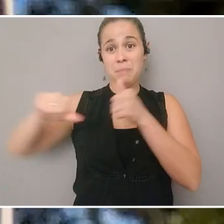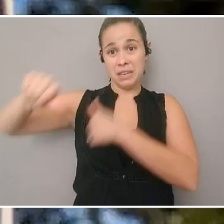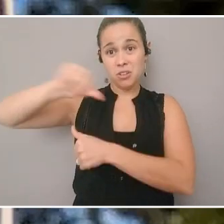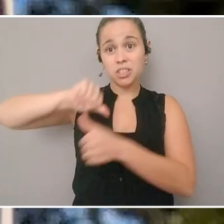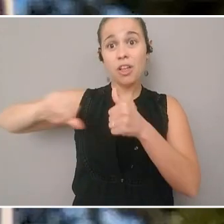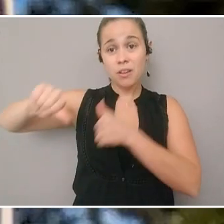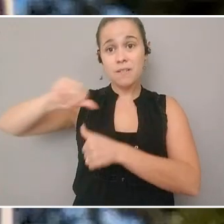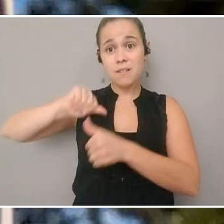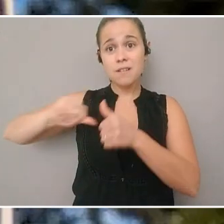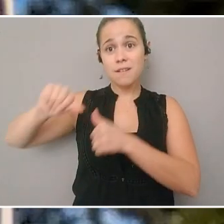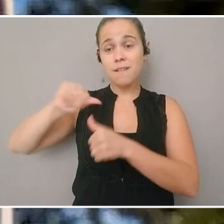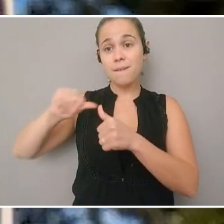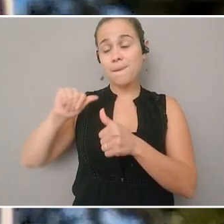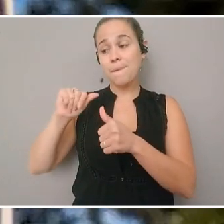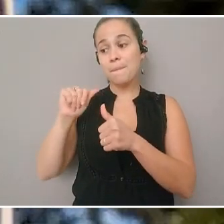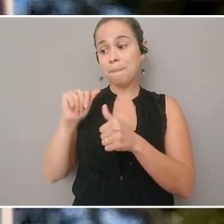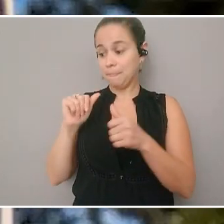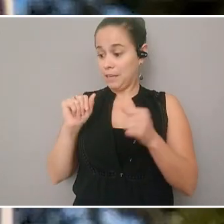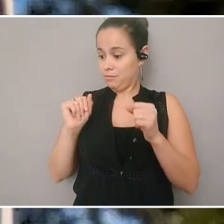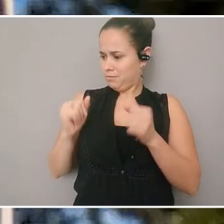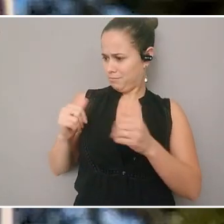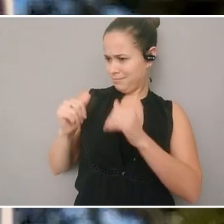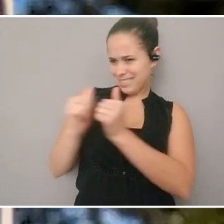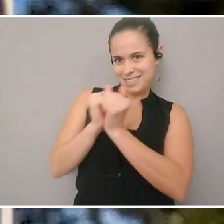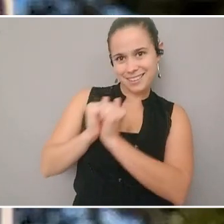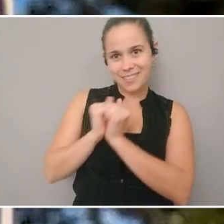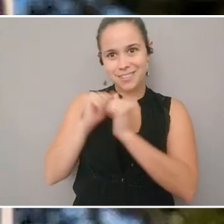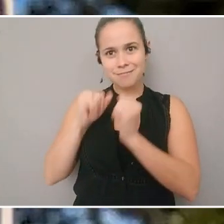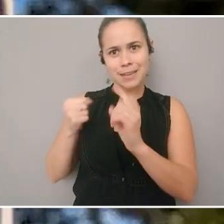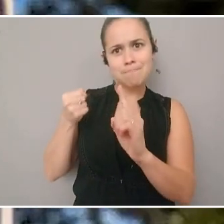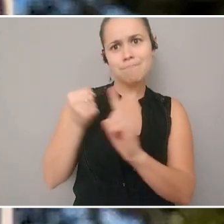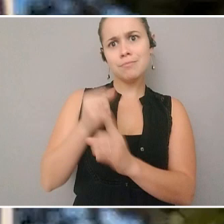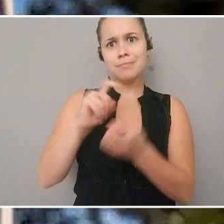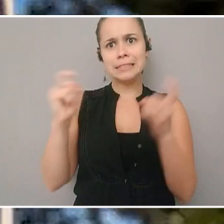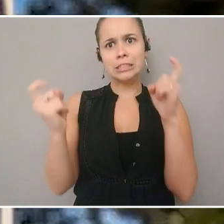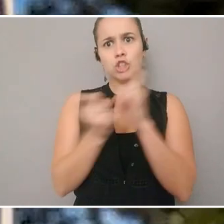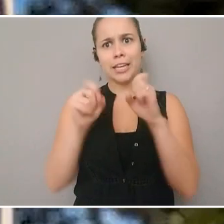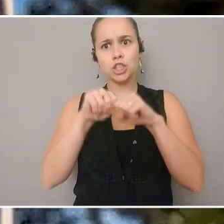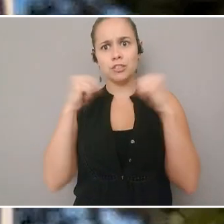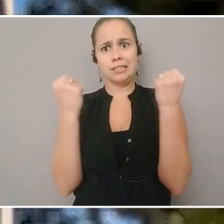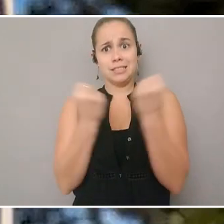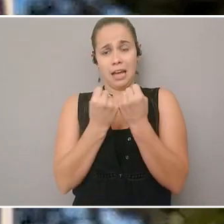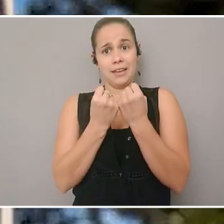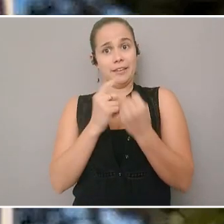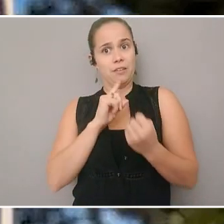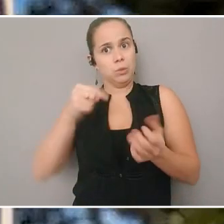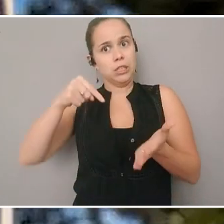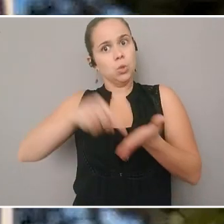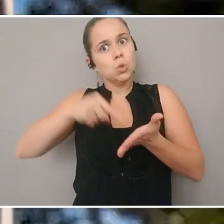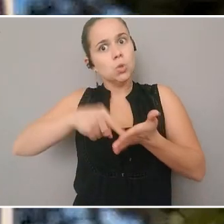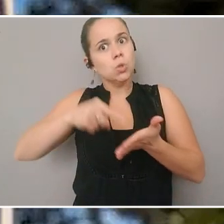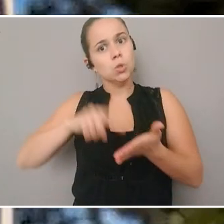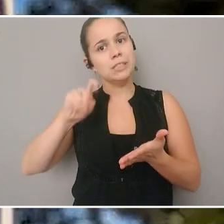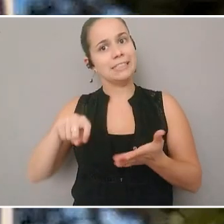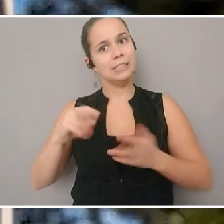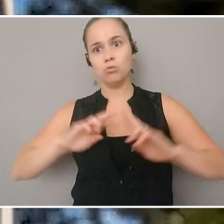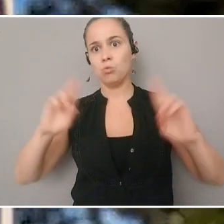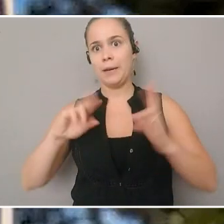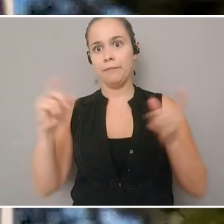hacer los cambios muy necesarios en esta sociedad que están muy atrasados y para